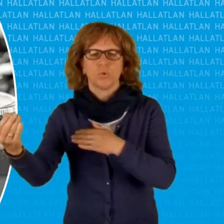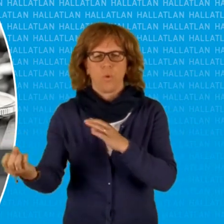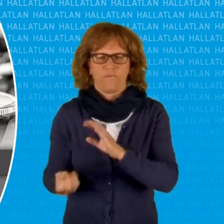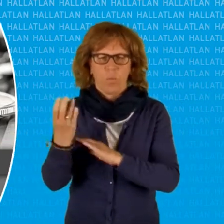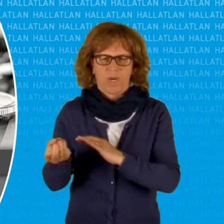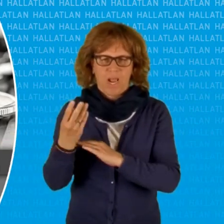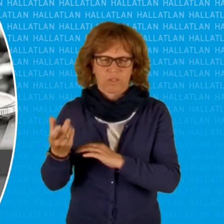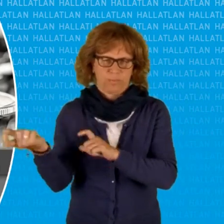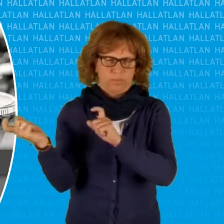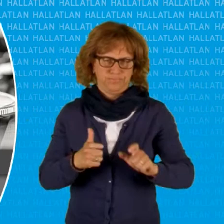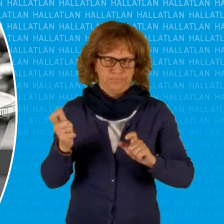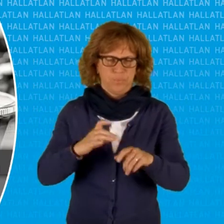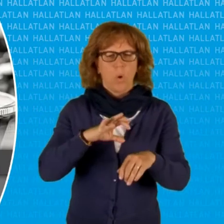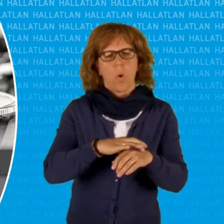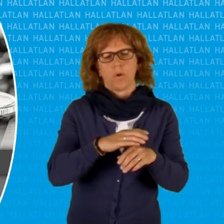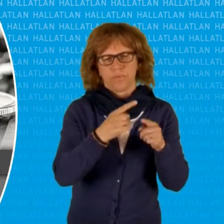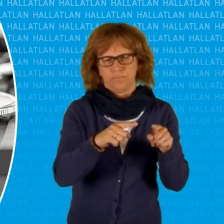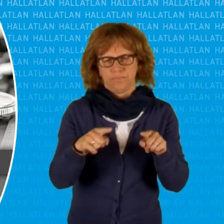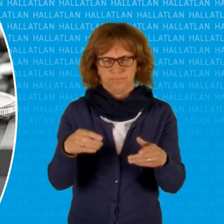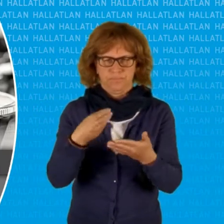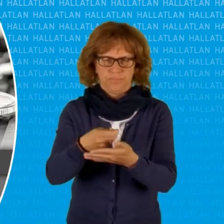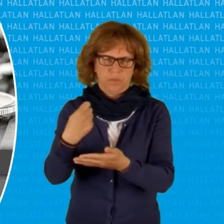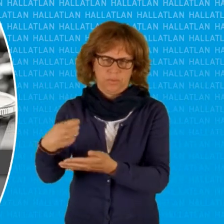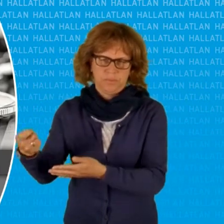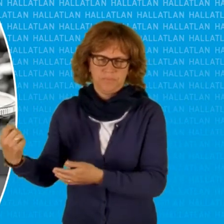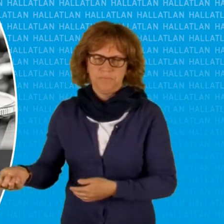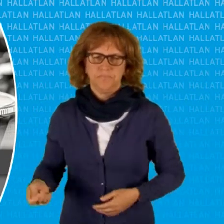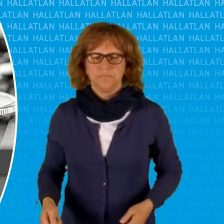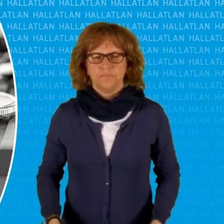hanem külső forrásból érkezik az ágazatba.